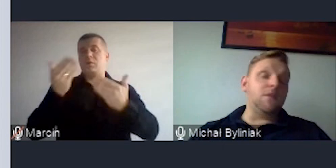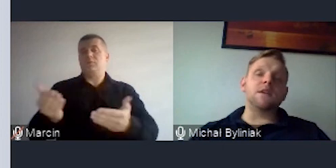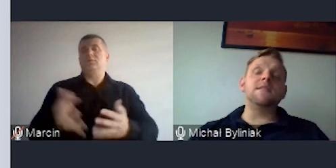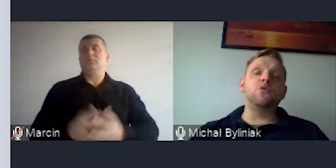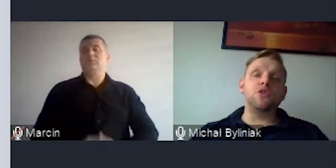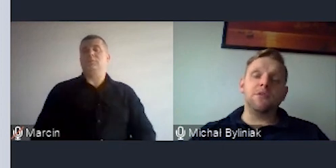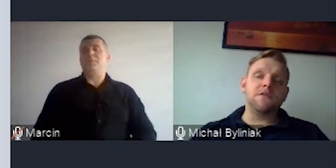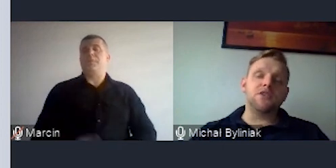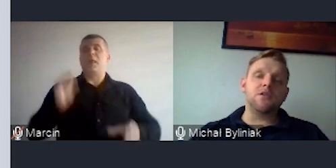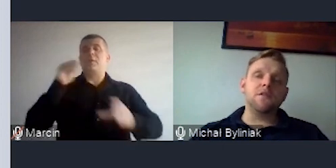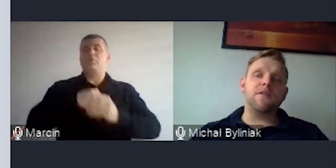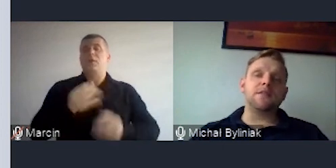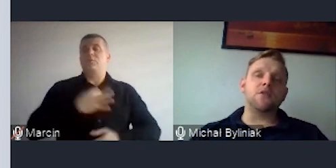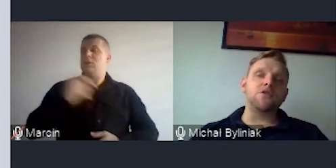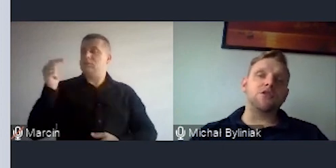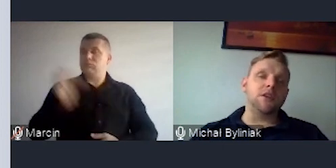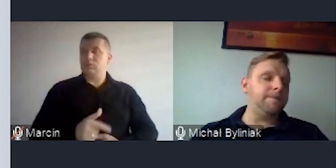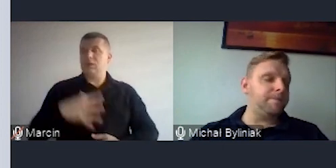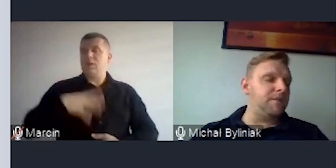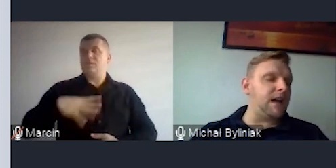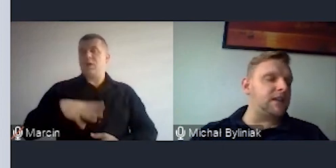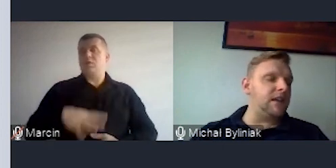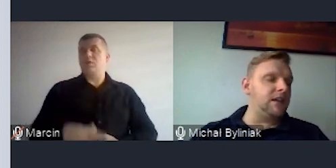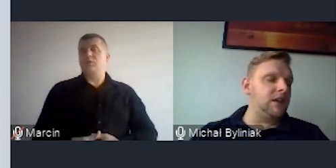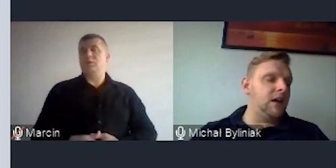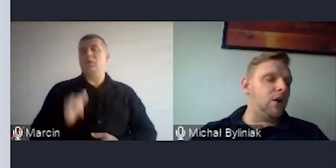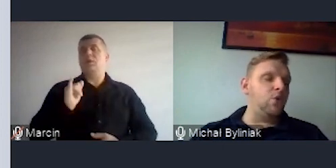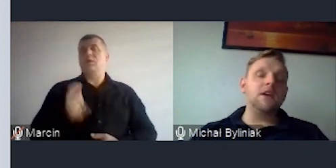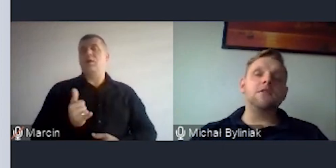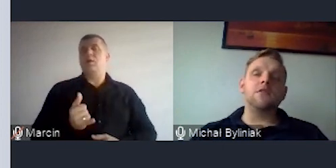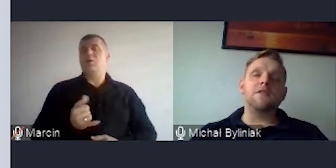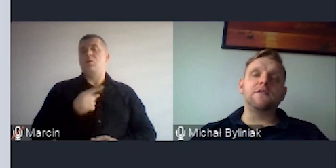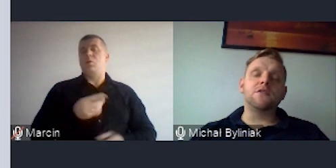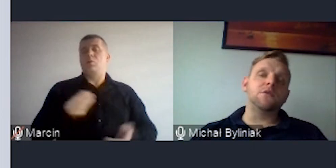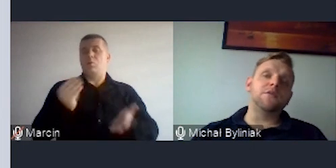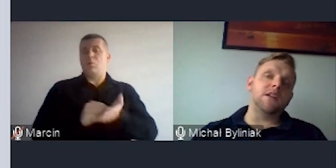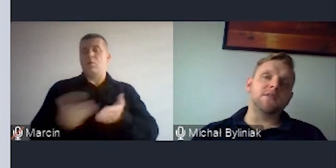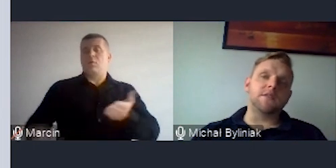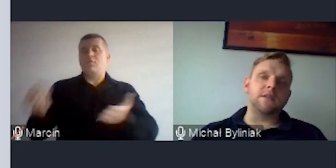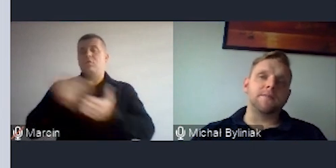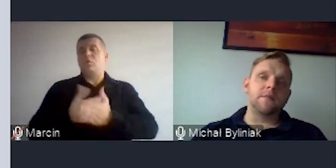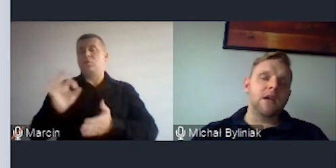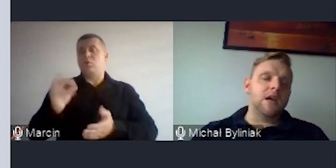Wkład własny musi być wniesiony w wartości w jakiej ujęto go we wniosku o dofinansowanie.